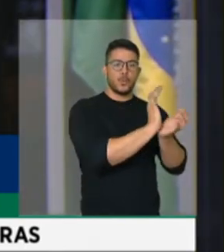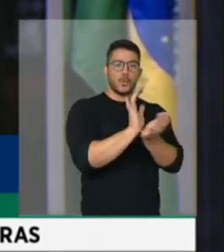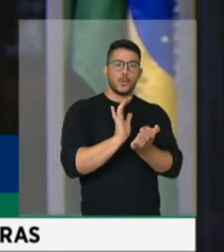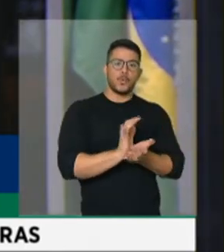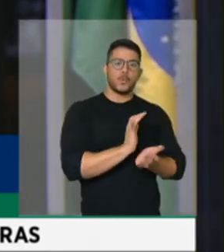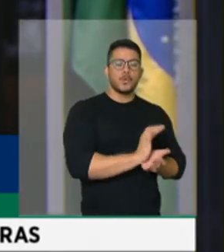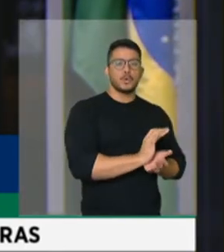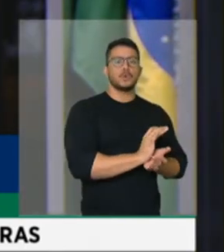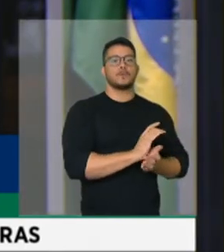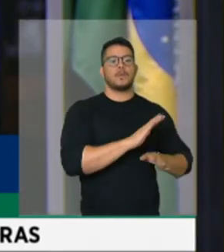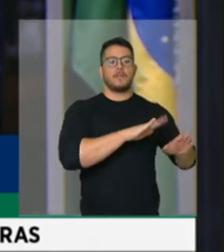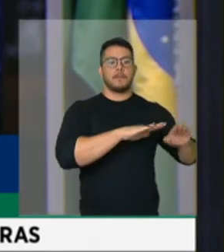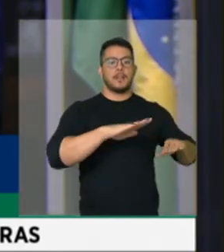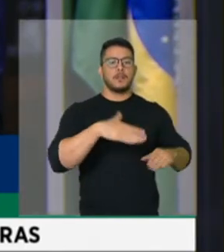HAVERIA SEGREGAÇÃO DE ATIVOS